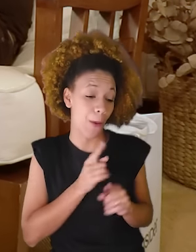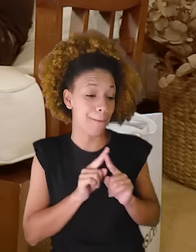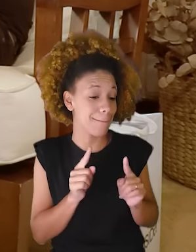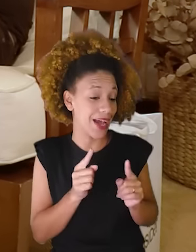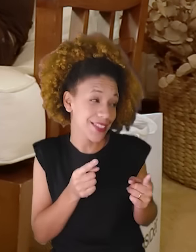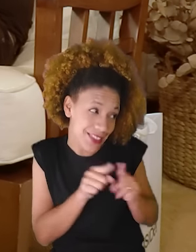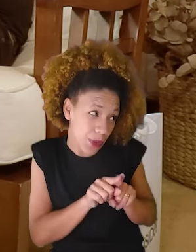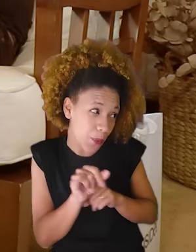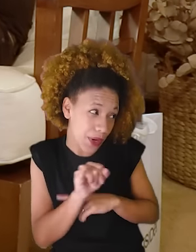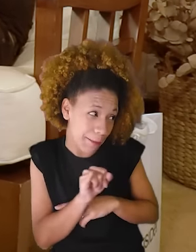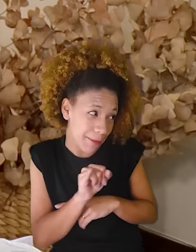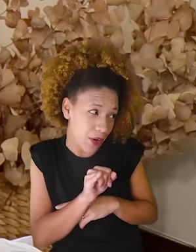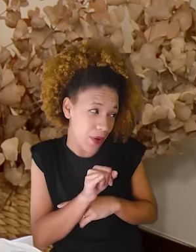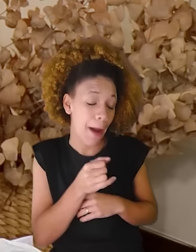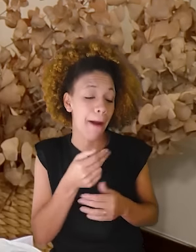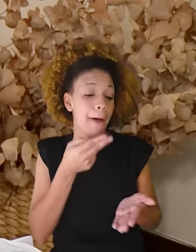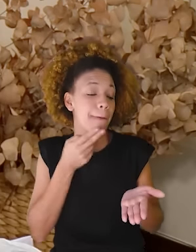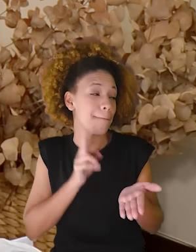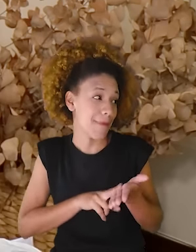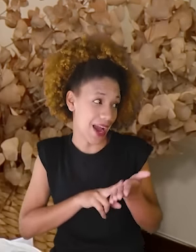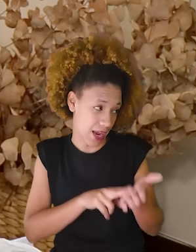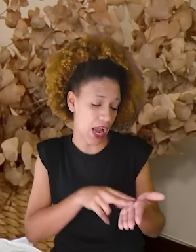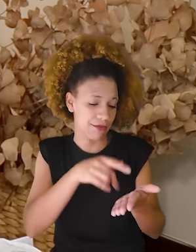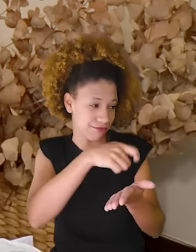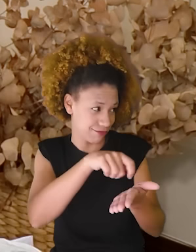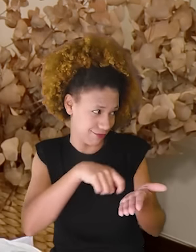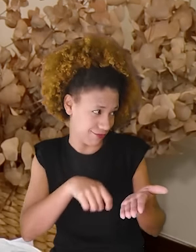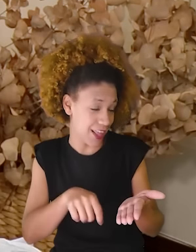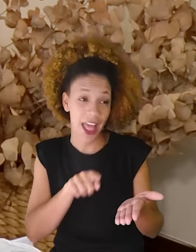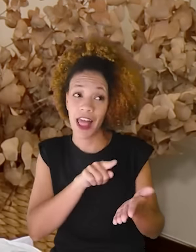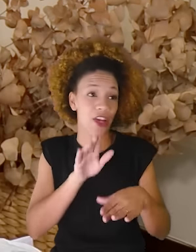irmão vocês vão escrever uma carta você e Sea irmão falando assim a gente não vai desfazer a